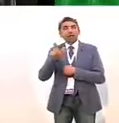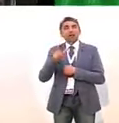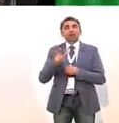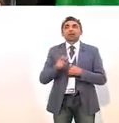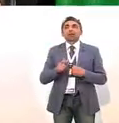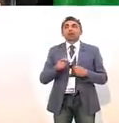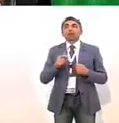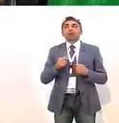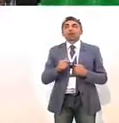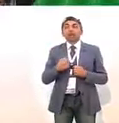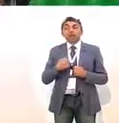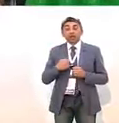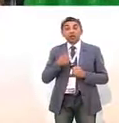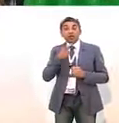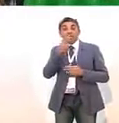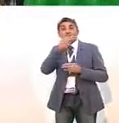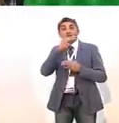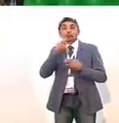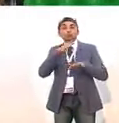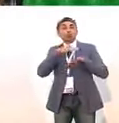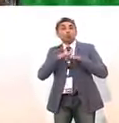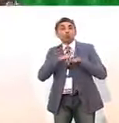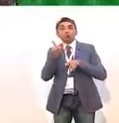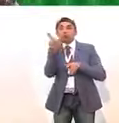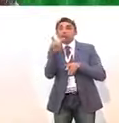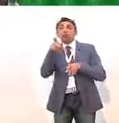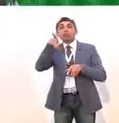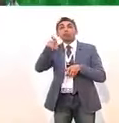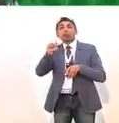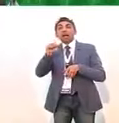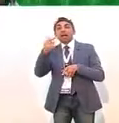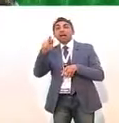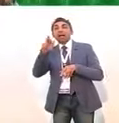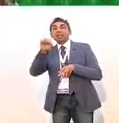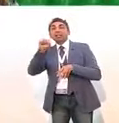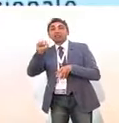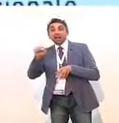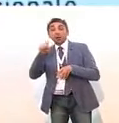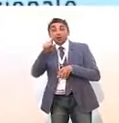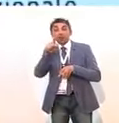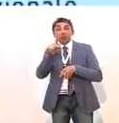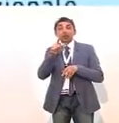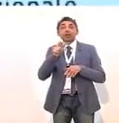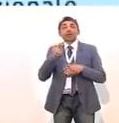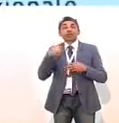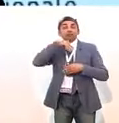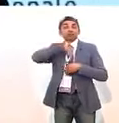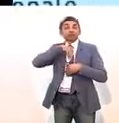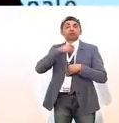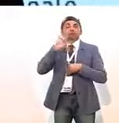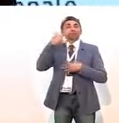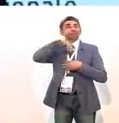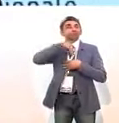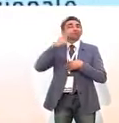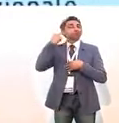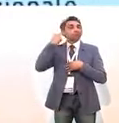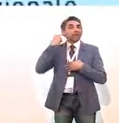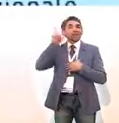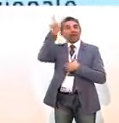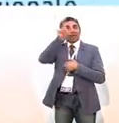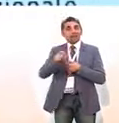E uso la parola Patria, perché è quel patriottismo dolce che può fare la differenza. Questa